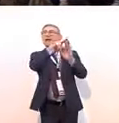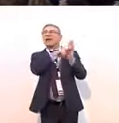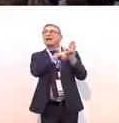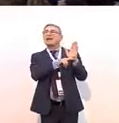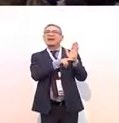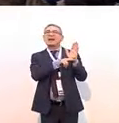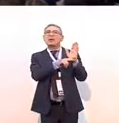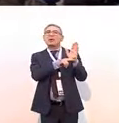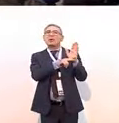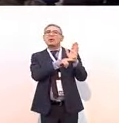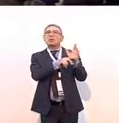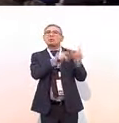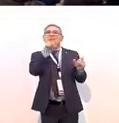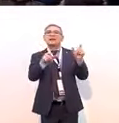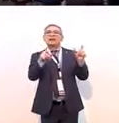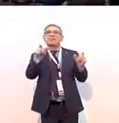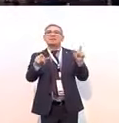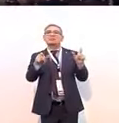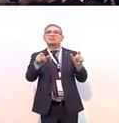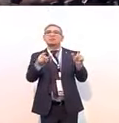vittime della criminalità organizzata.